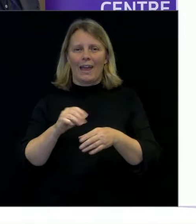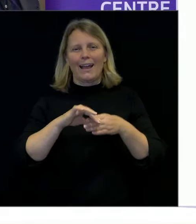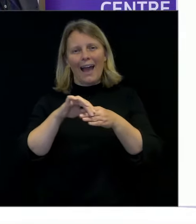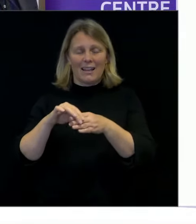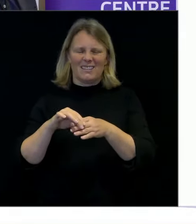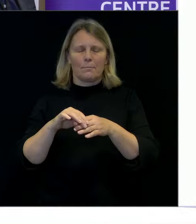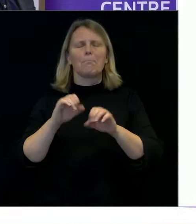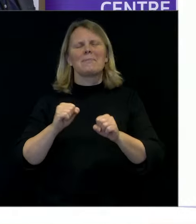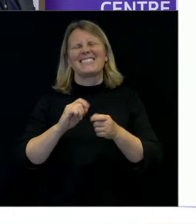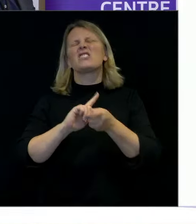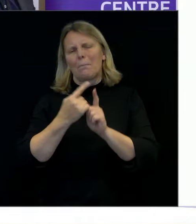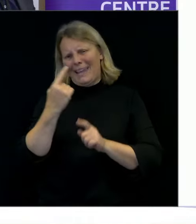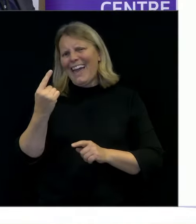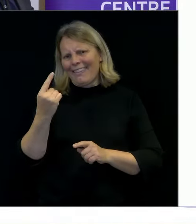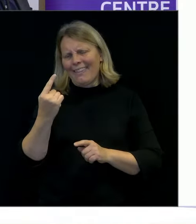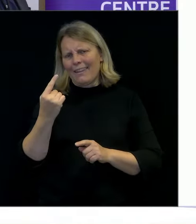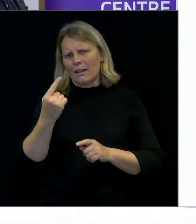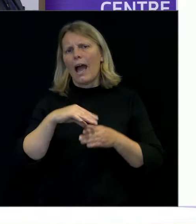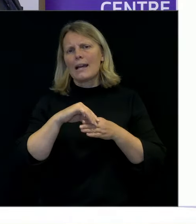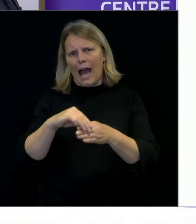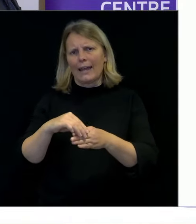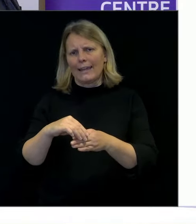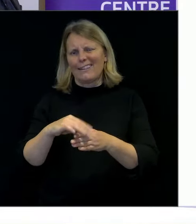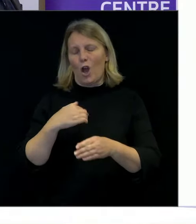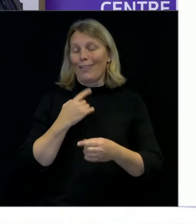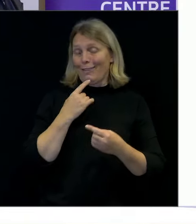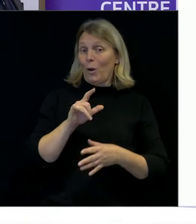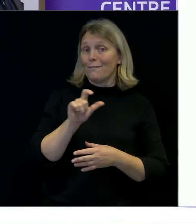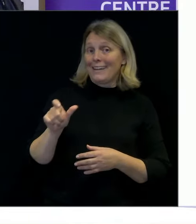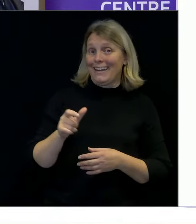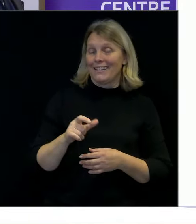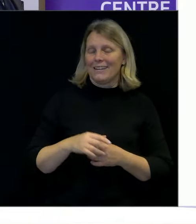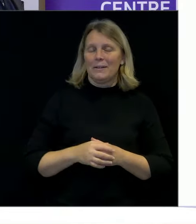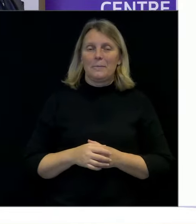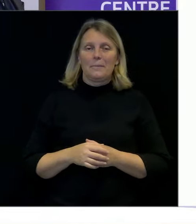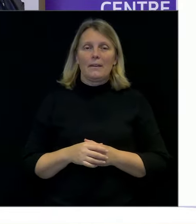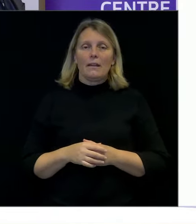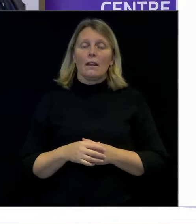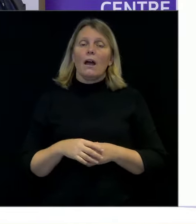Man tittar på guider om ... Det kommer bli en kan jag avslöja.